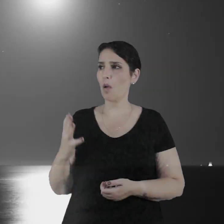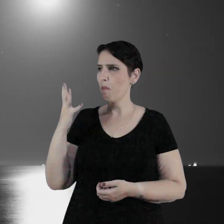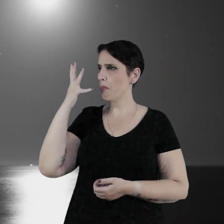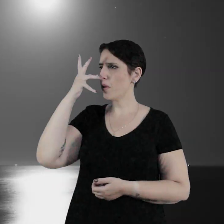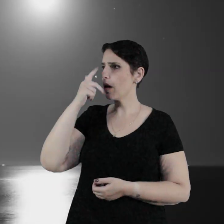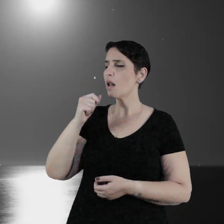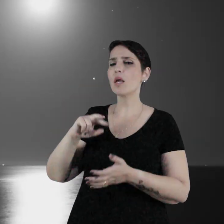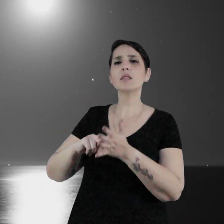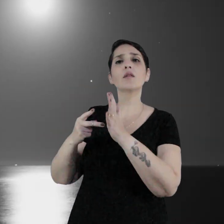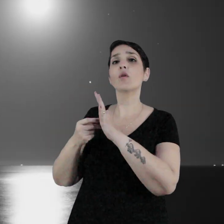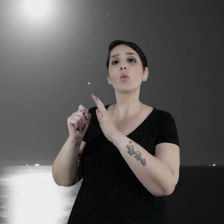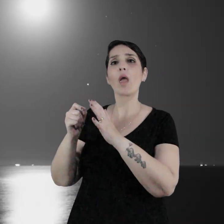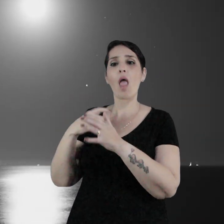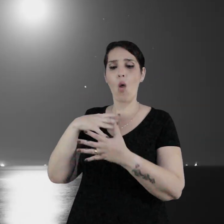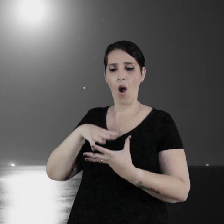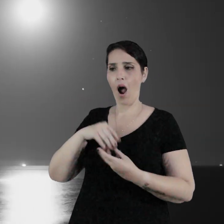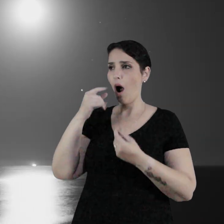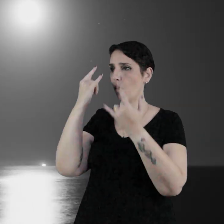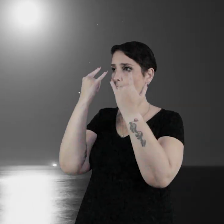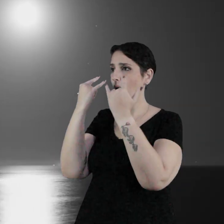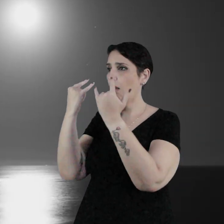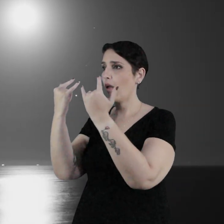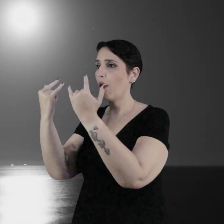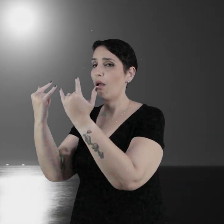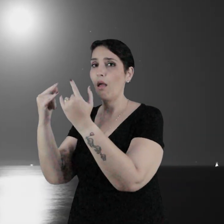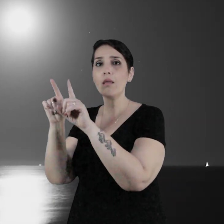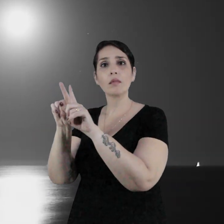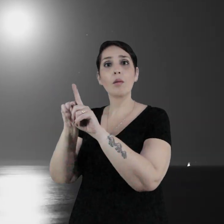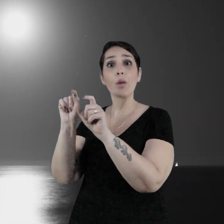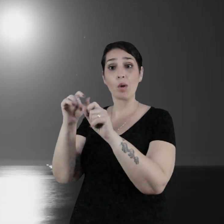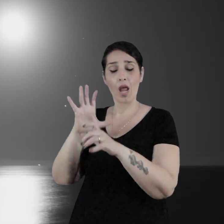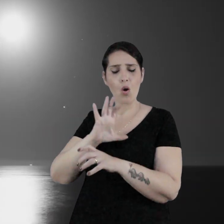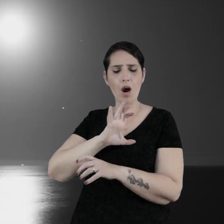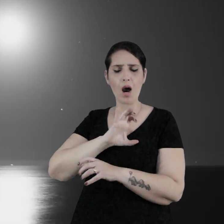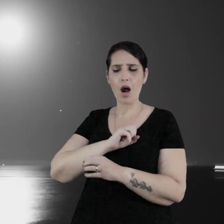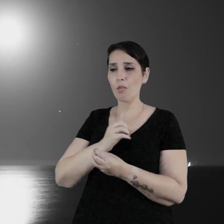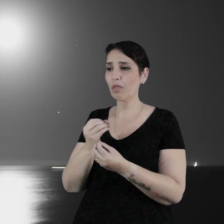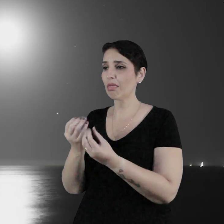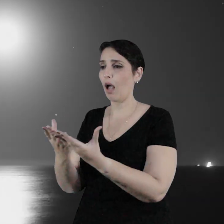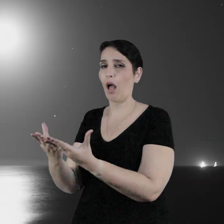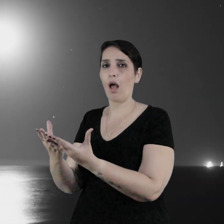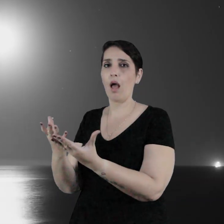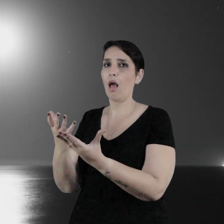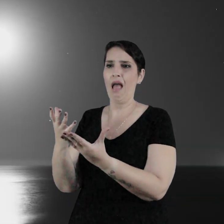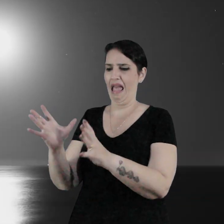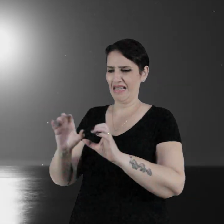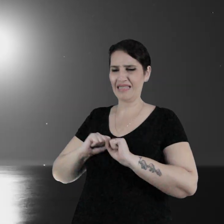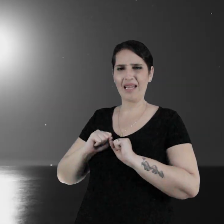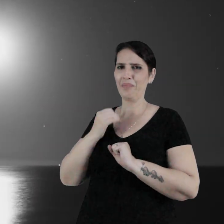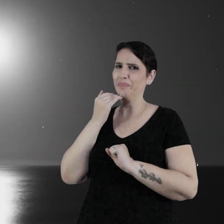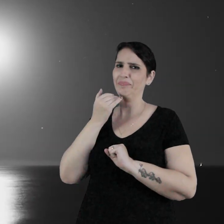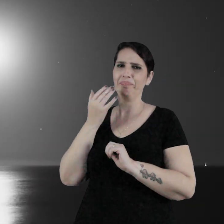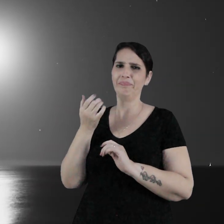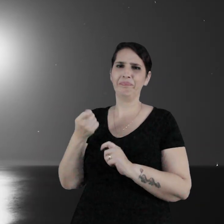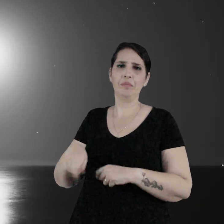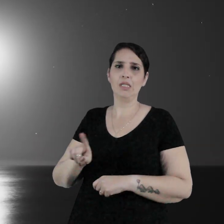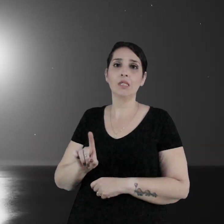Beleza é aquilo que atrai sua alma e aquilo que ama dar. Não receber.